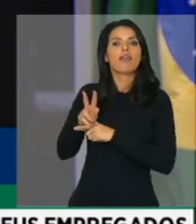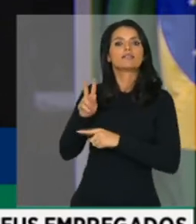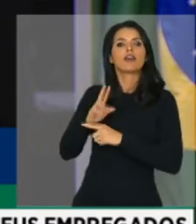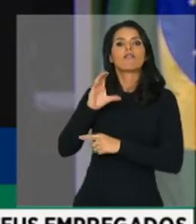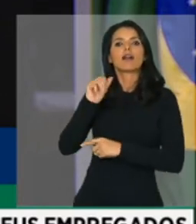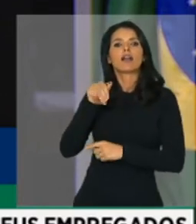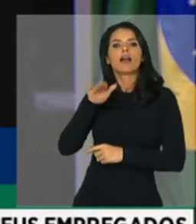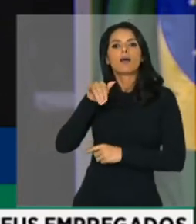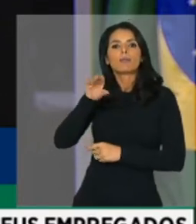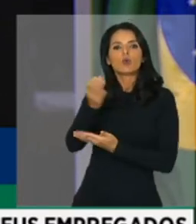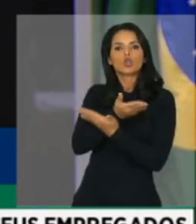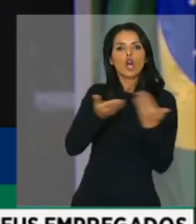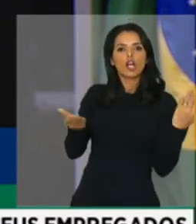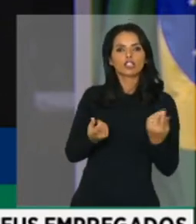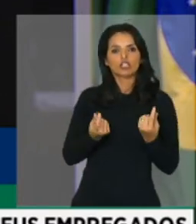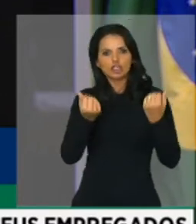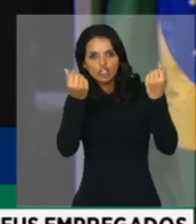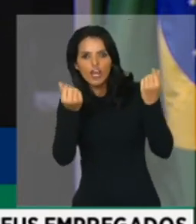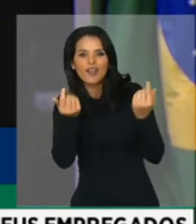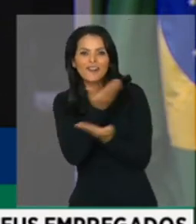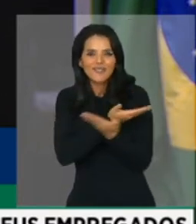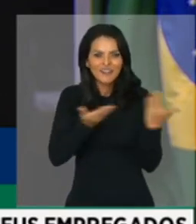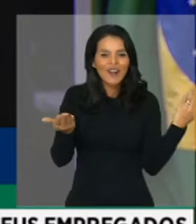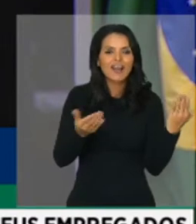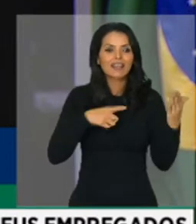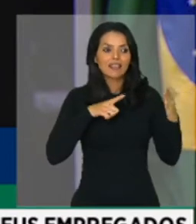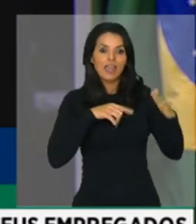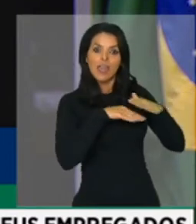CAMBIAIS E AS OPERAÇÕES NEGATIVAS REALIZADAS NO... MERCADO POSSAM SER DESTINADAS AO TESOURO NACIONAL ENQUANTO